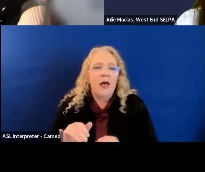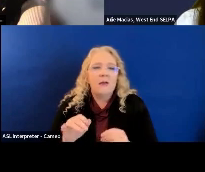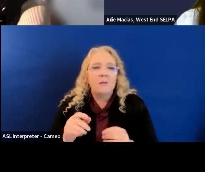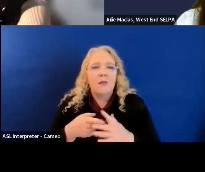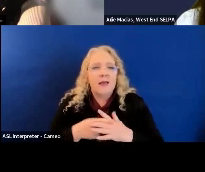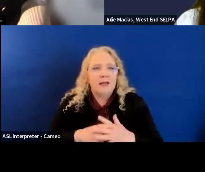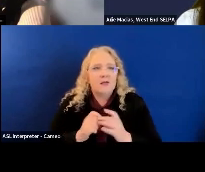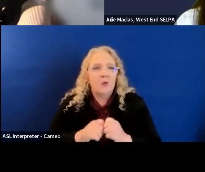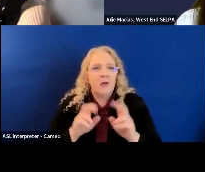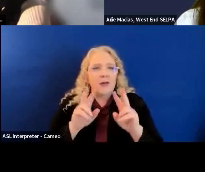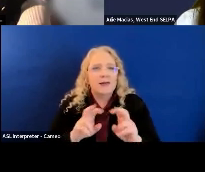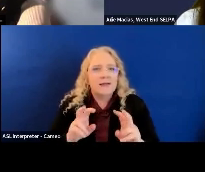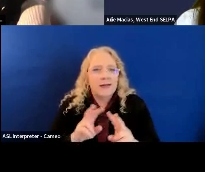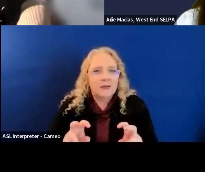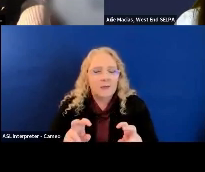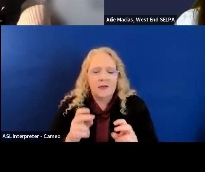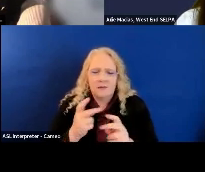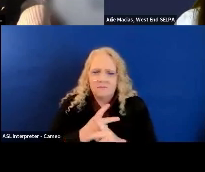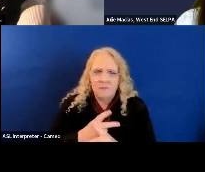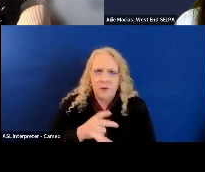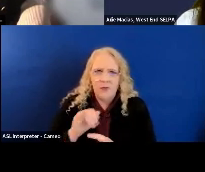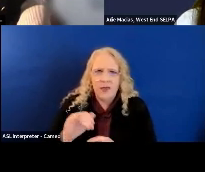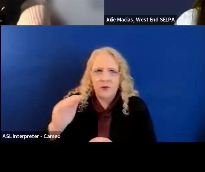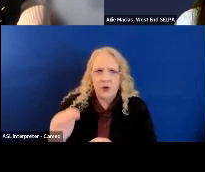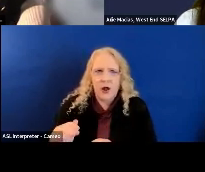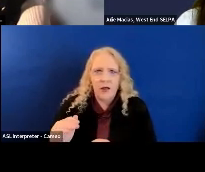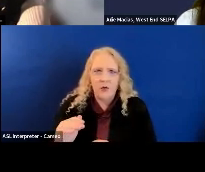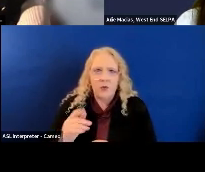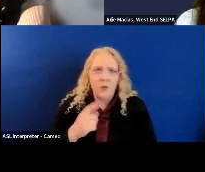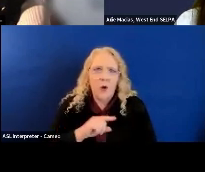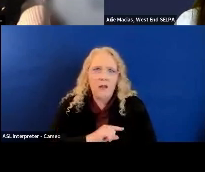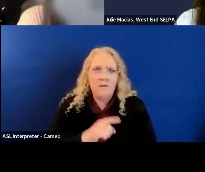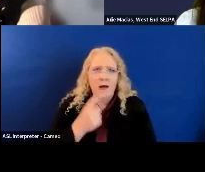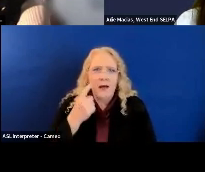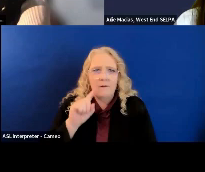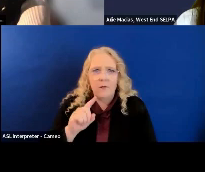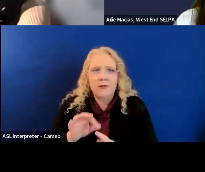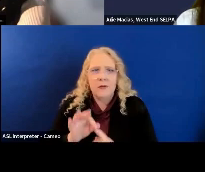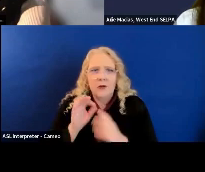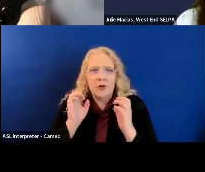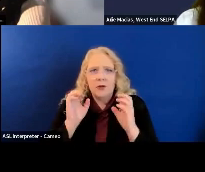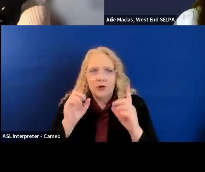determinar si su hijo es elegible para educación especial y servicios relacionados y luego se le